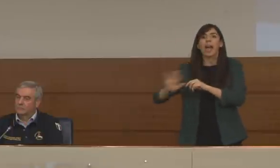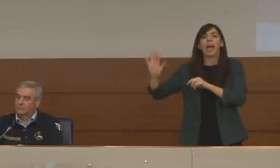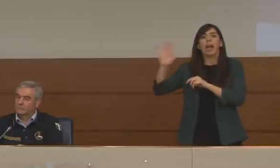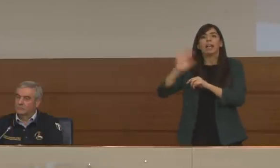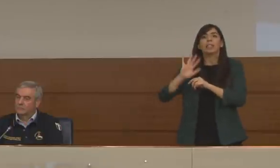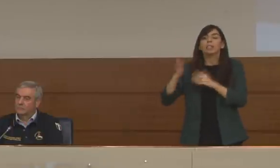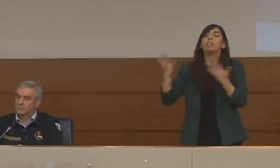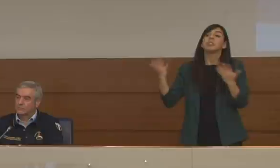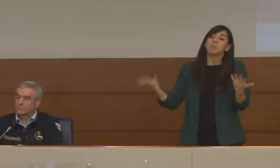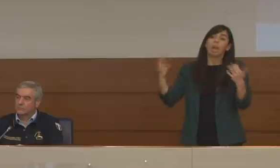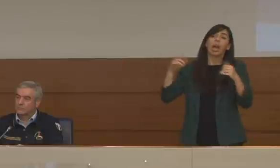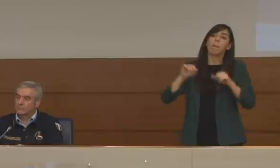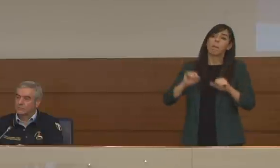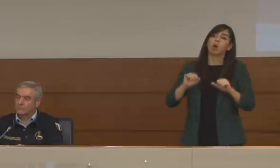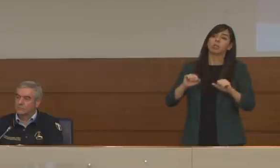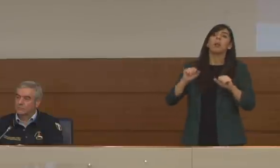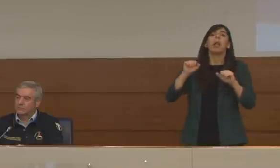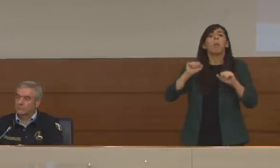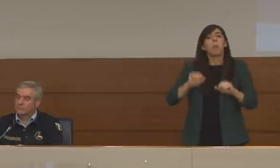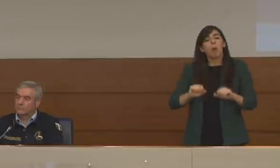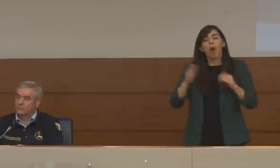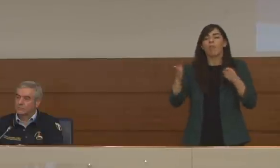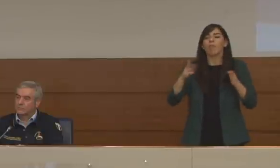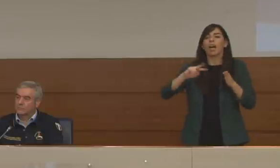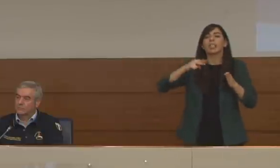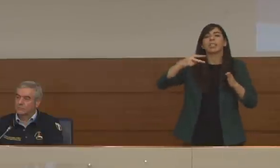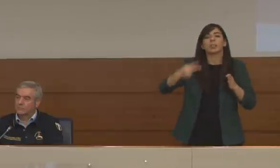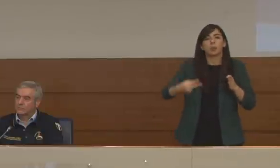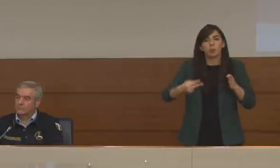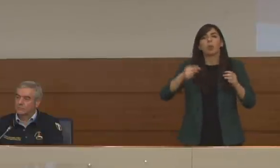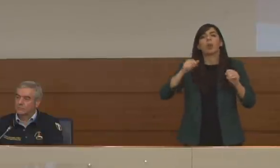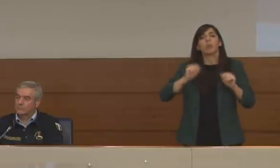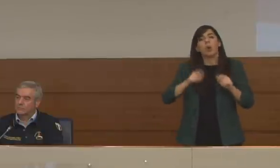E' possibile che ci sia un uso più allargato delle mascherine che